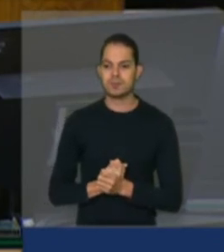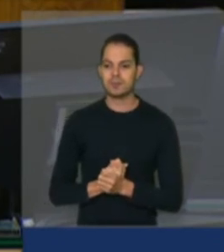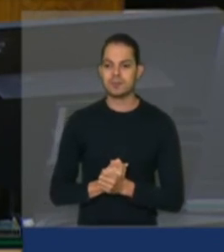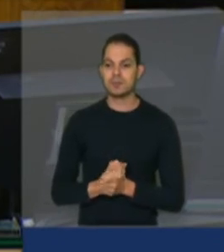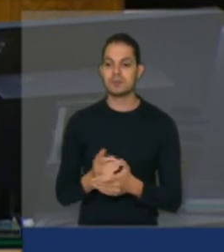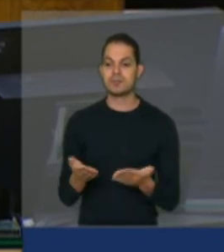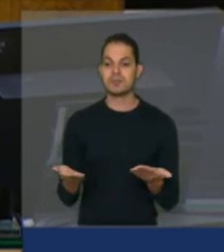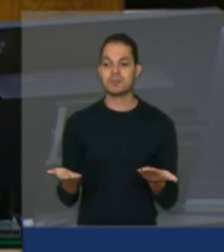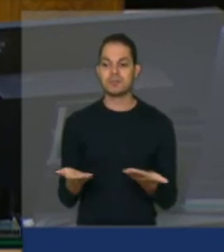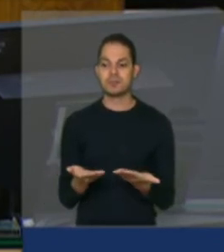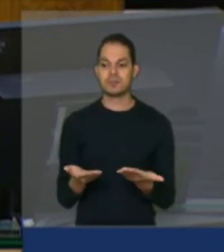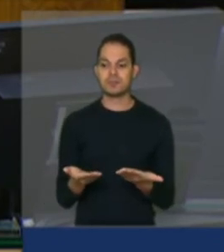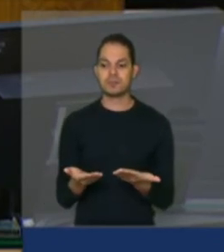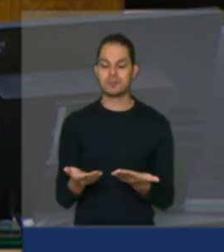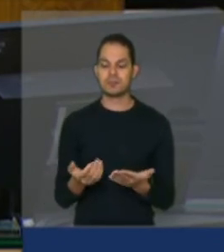ENTÃO AGORA NÓS VAMOS É ... A SERGIPE COM O DEPUTADO